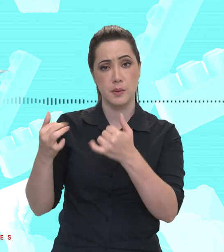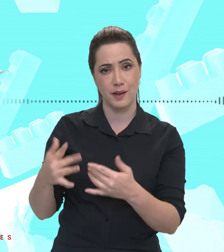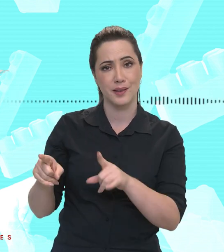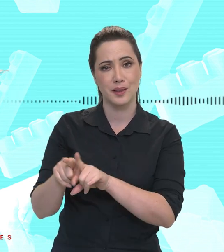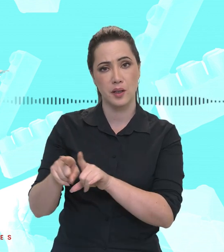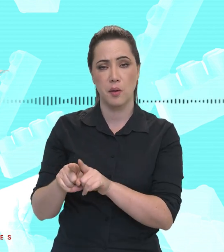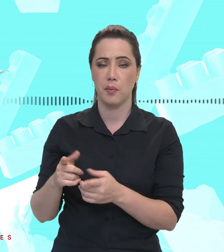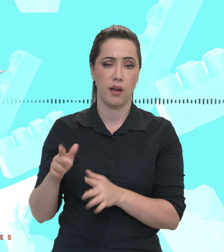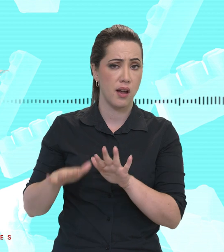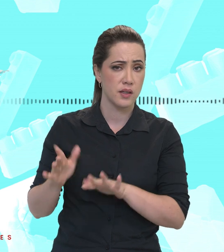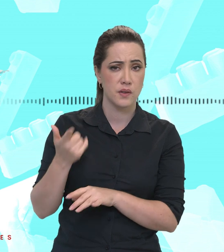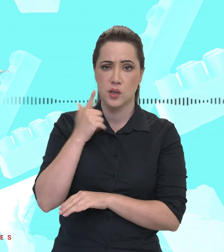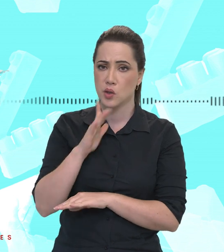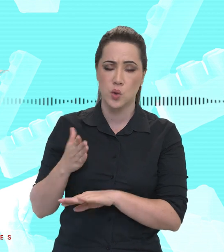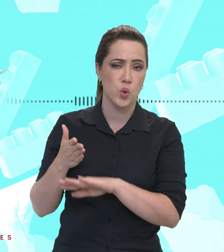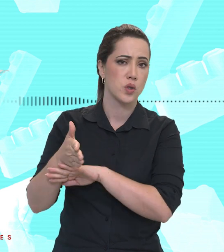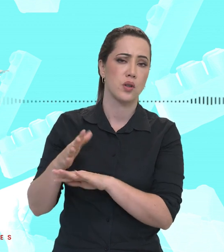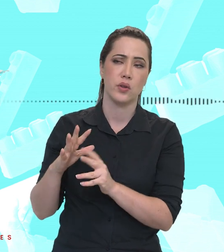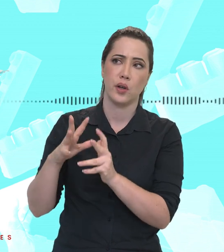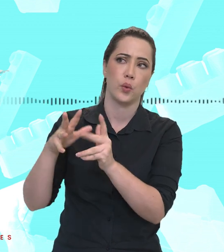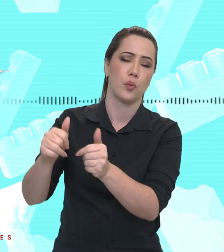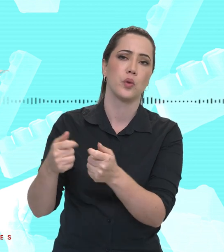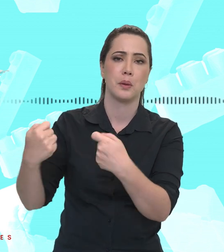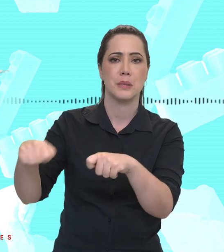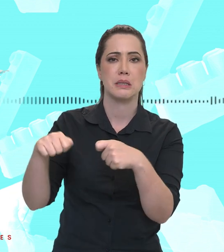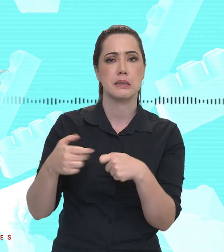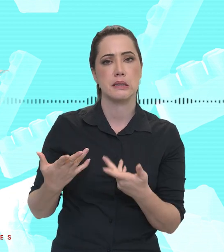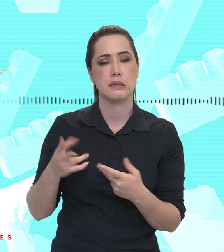[Leyberson] e do Fábio. [Fábio] Tem hora que eu não consigo entrar no que o mundo exige. Esse padrão de que